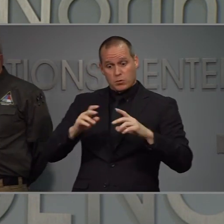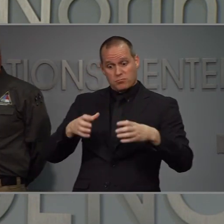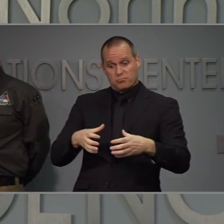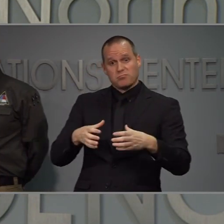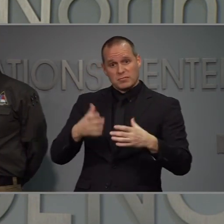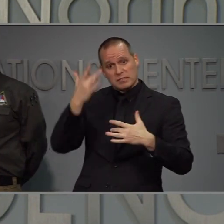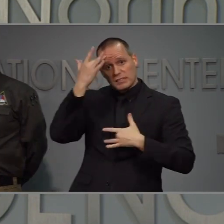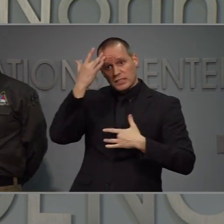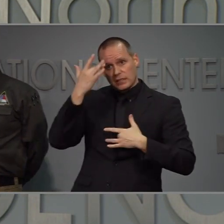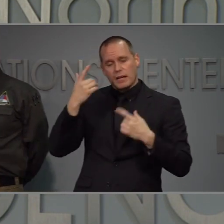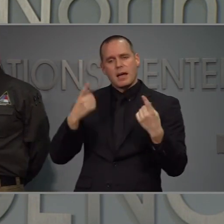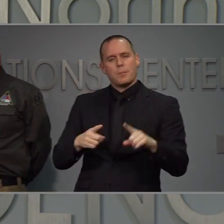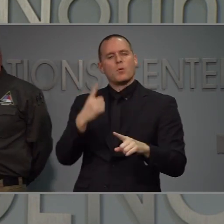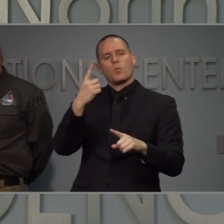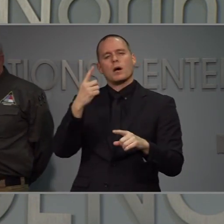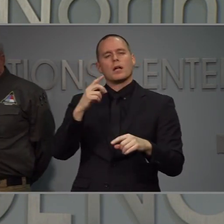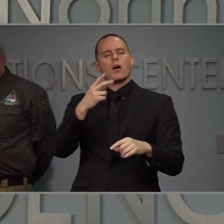Y también los centros de atención colectiva que me están